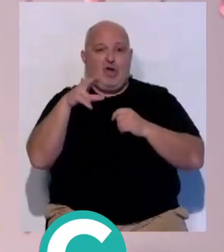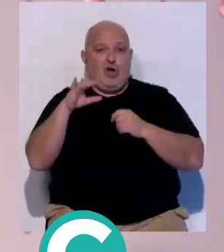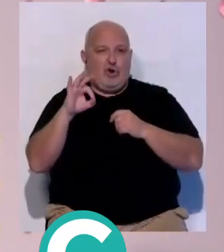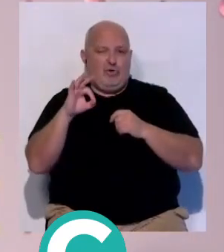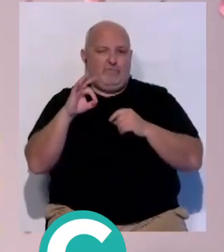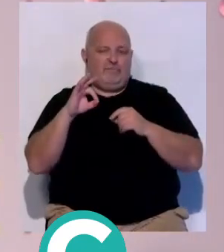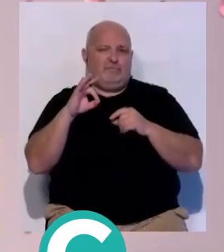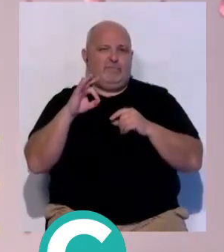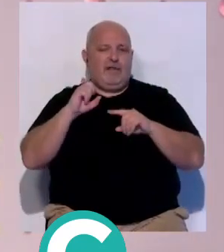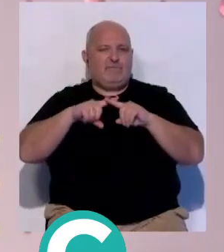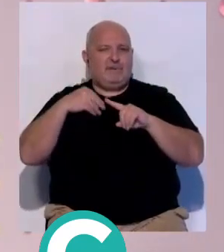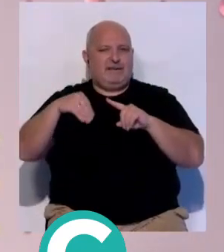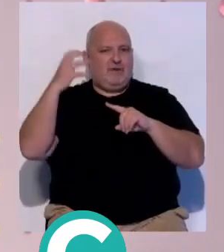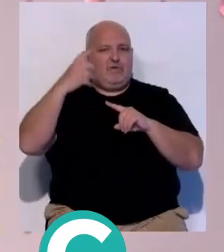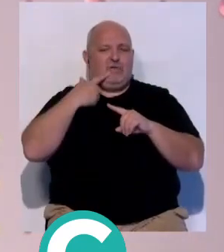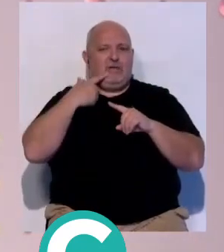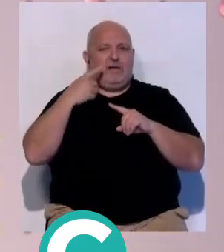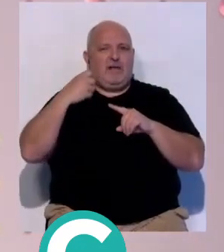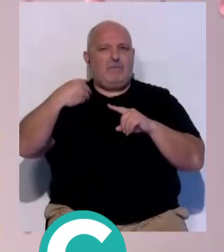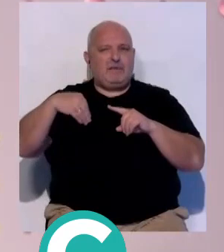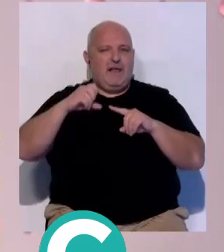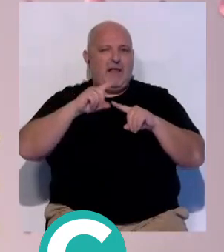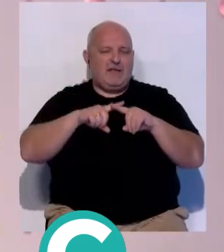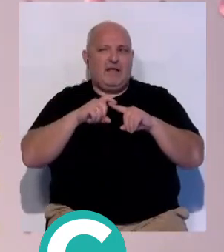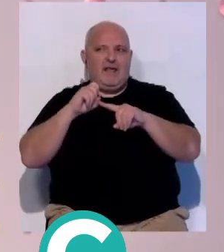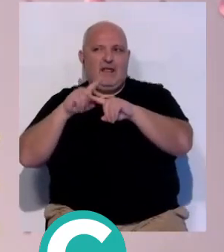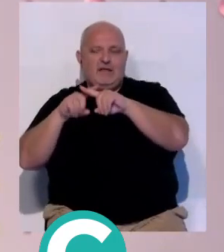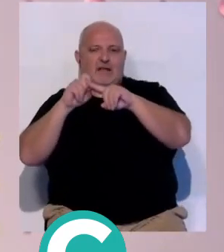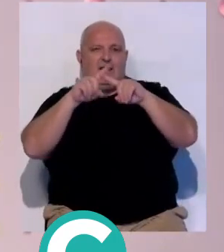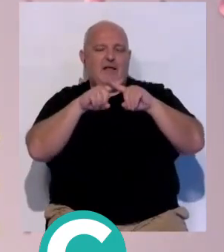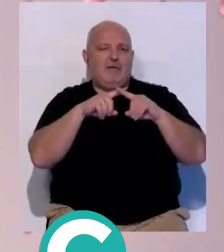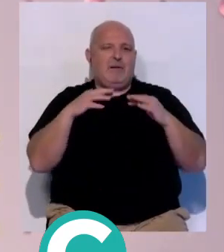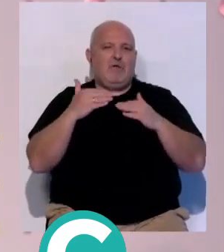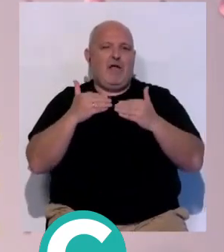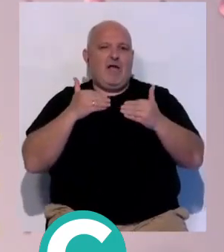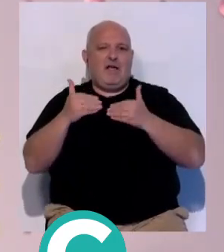dialéctico que existían entre los presidentes antes y después de un partido de alguna manera